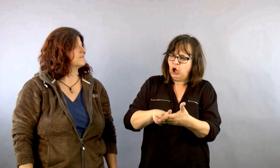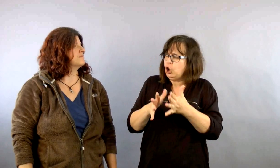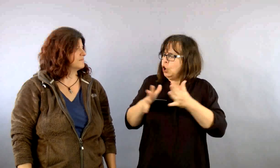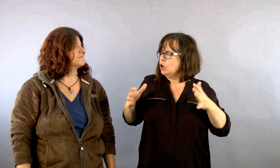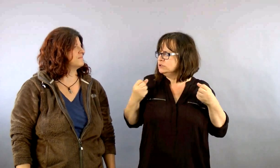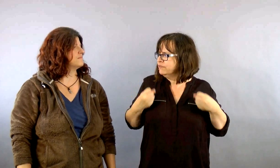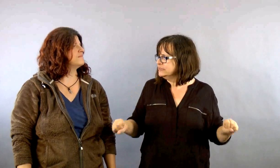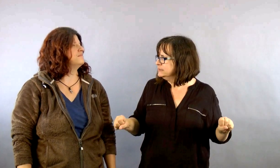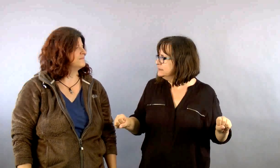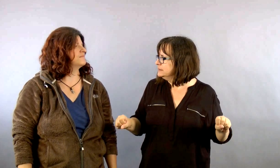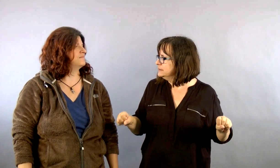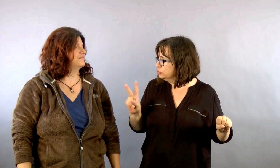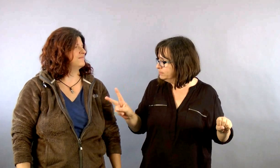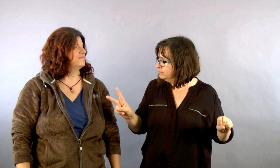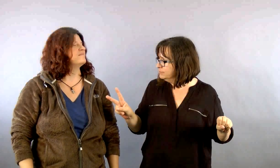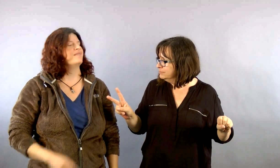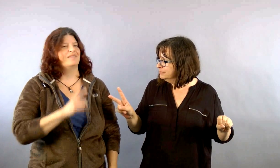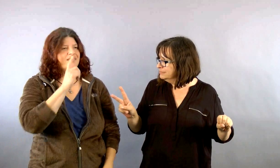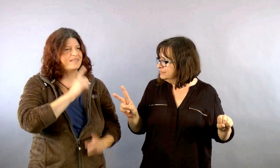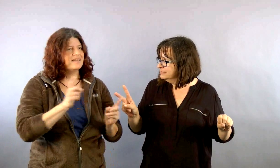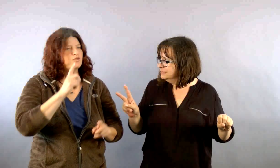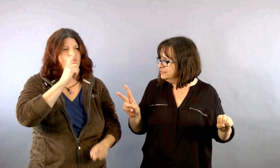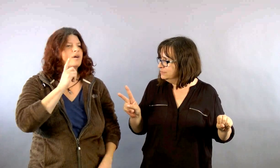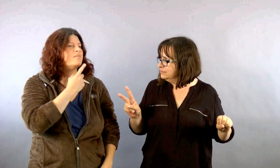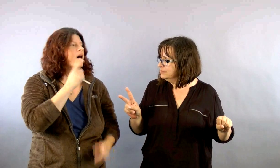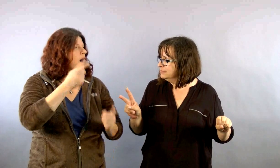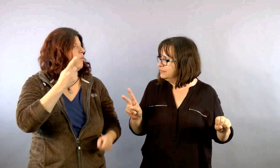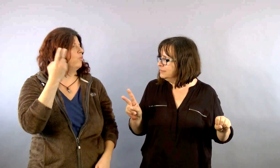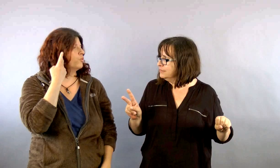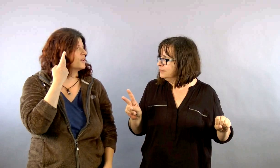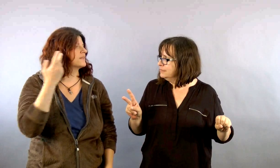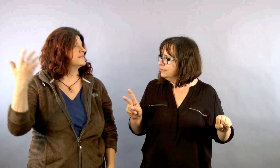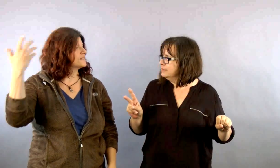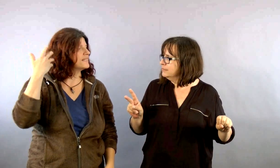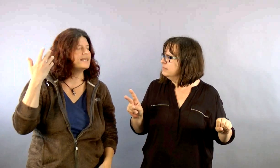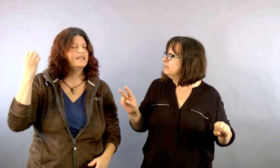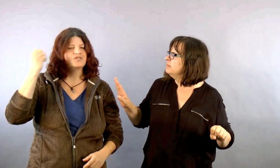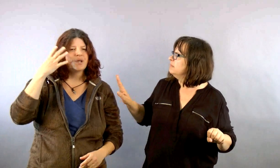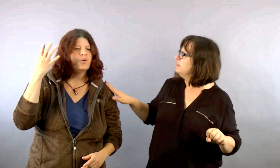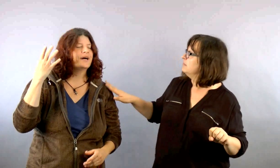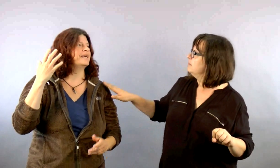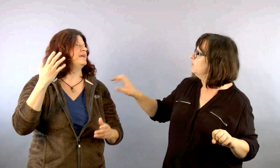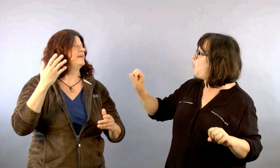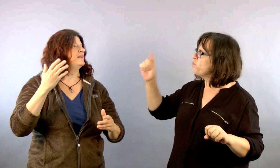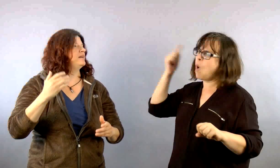an alle Gehörlosen in Bayern, richtig? Ja genau, aber nicht nur an Gehörlose, sondern auch an Hörende, CI-Träger, Schwerhörige ...